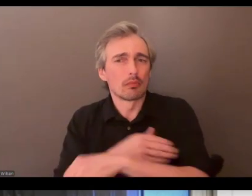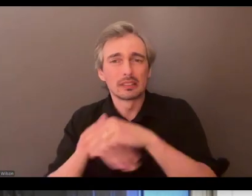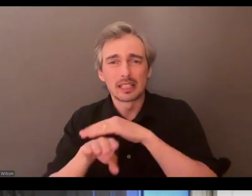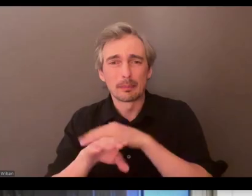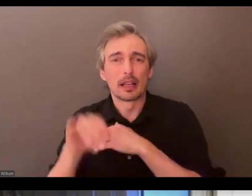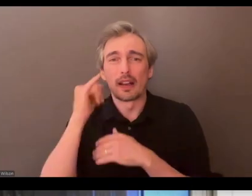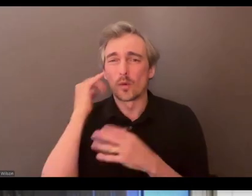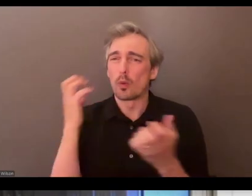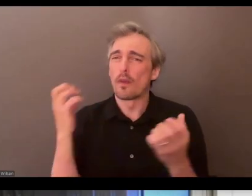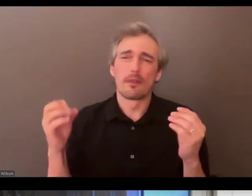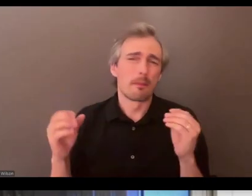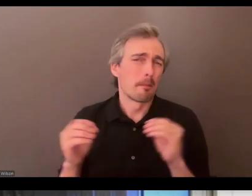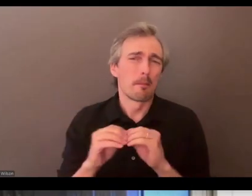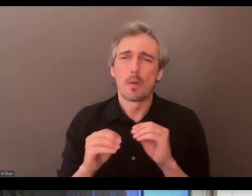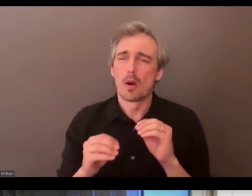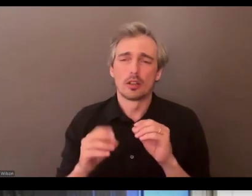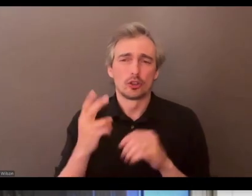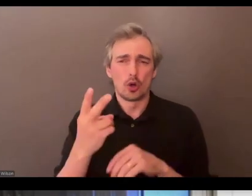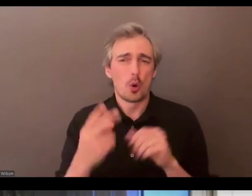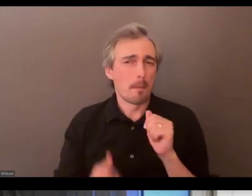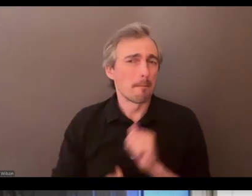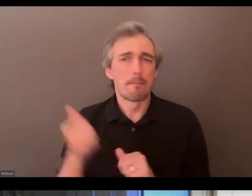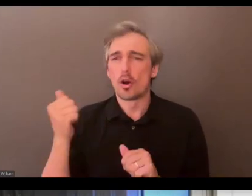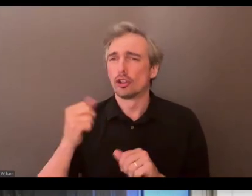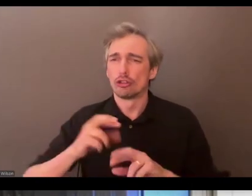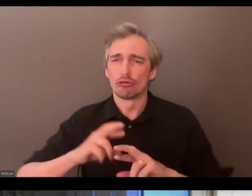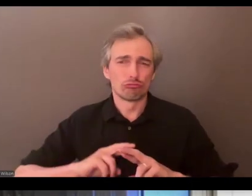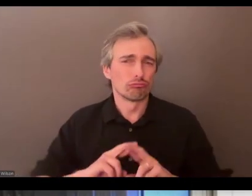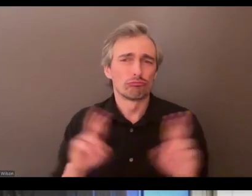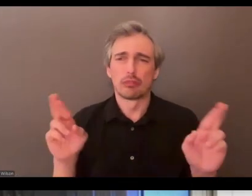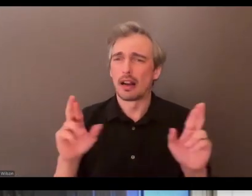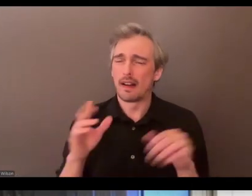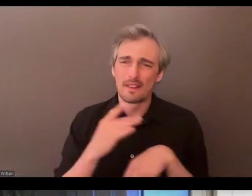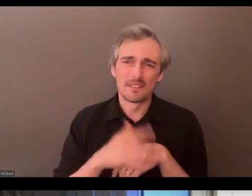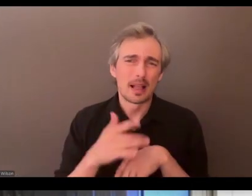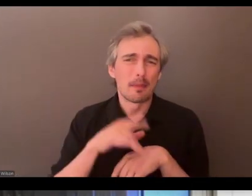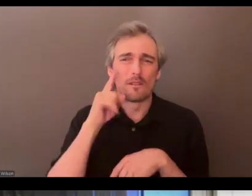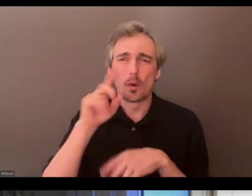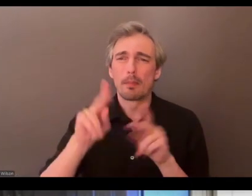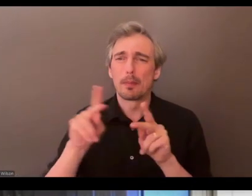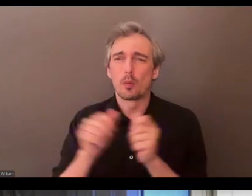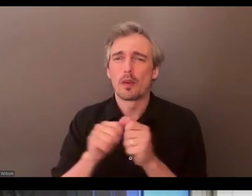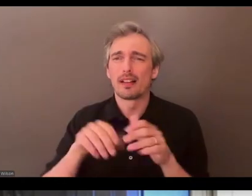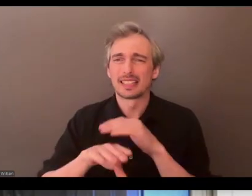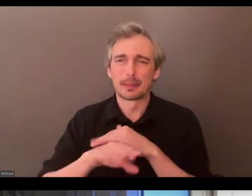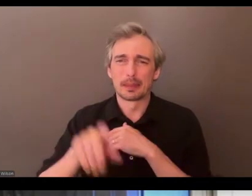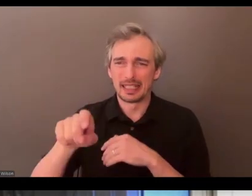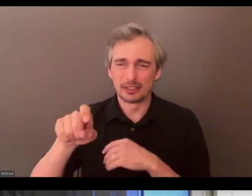アクセシビリティのニ ーズがある人に最も利用しやす いのは、 Excelか Power BIでしょう。